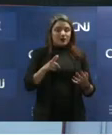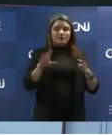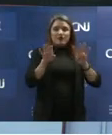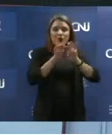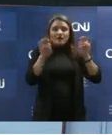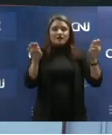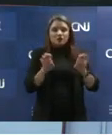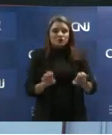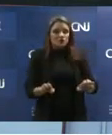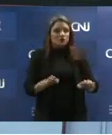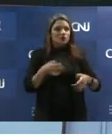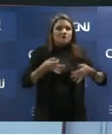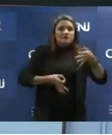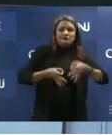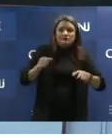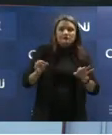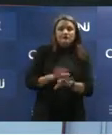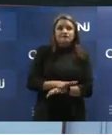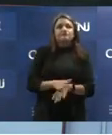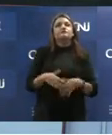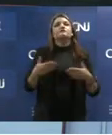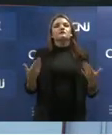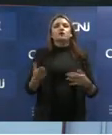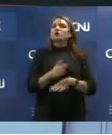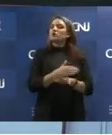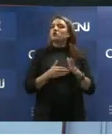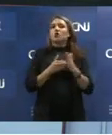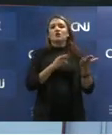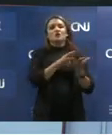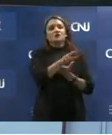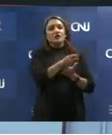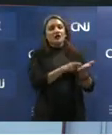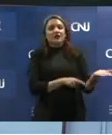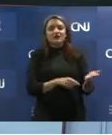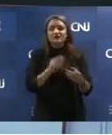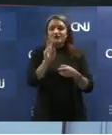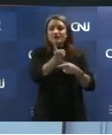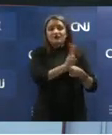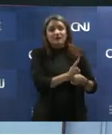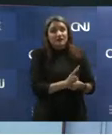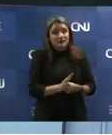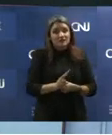E nós notamos em todos os relatórios de inspeção, como os colegas podem verificar que